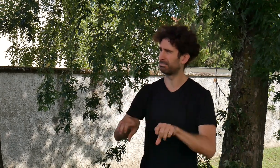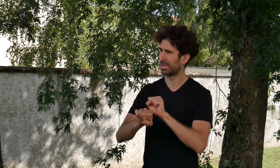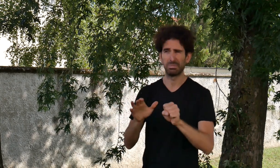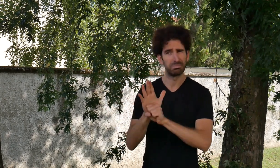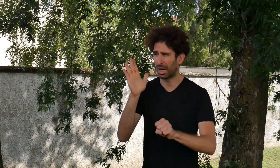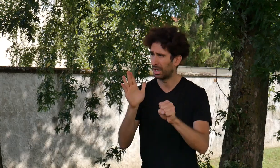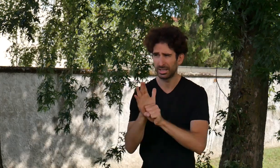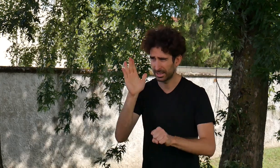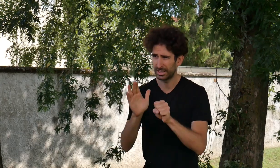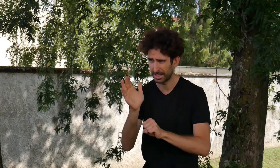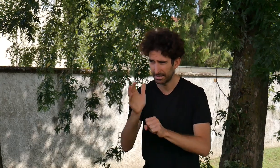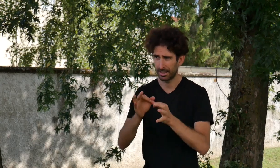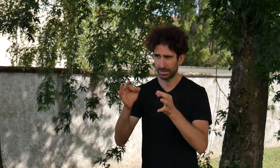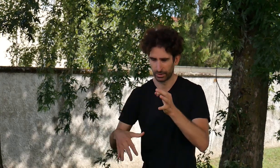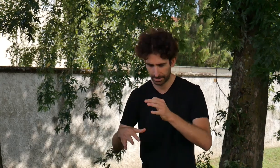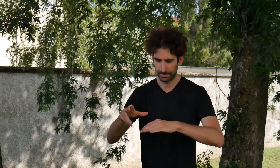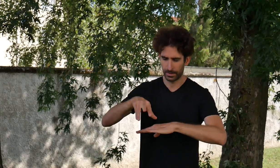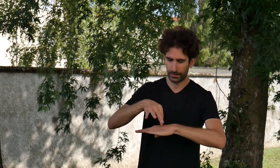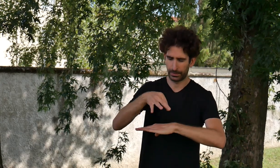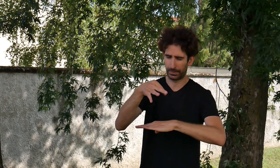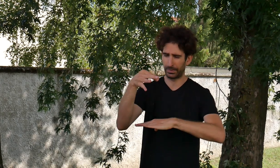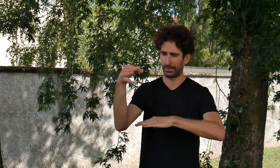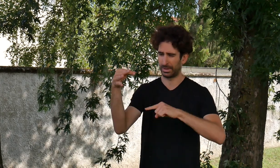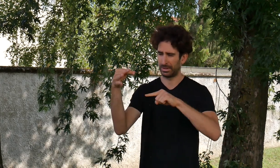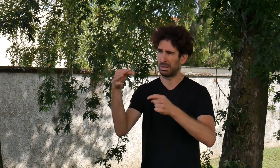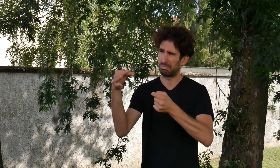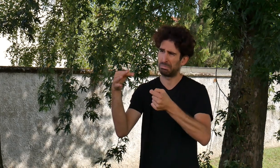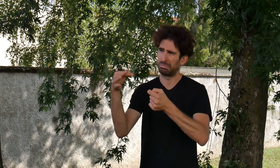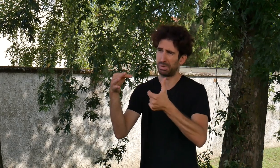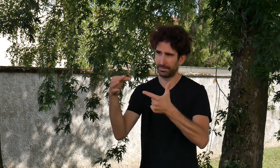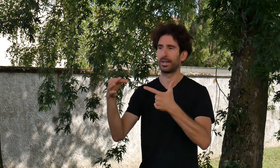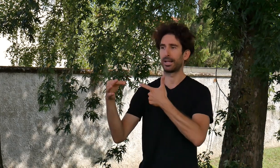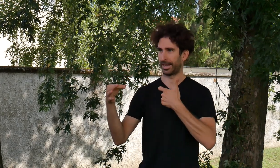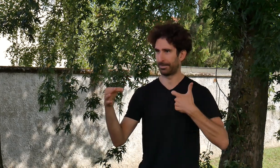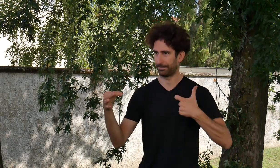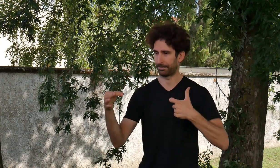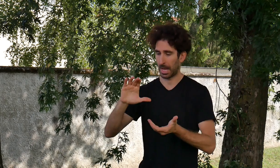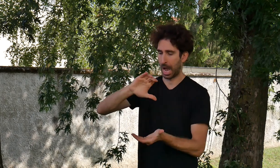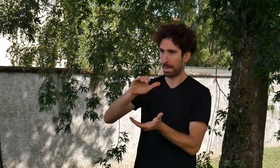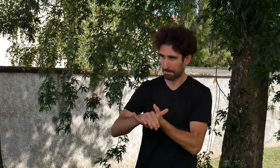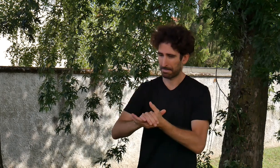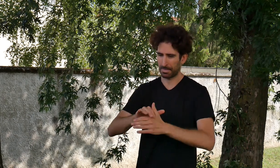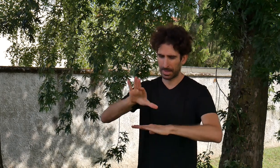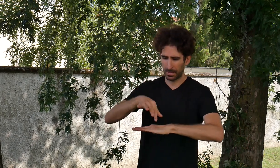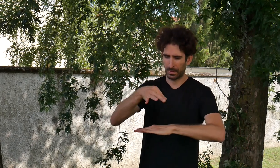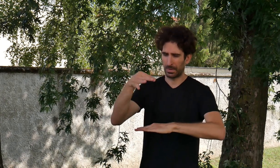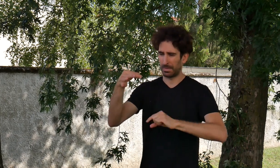pour produire la mélanine. Il y en a peu dans le cheveu : il est gris. Une fois le stock épuisé,